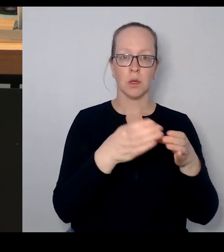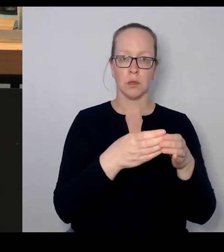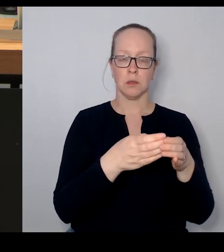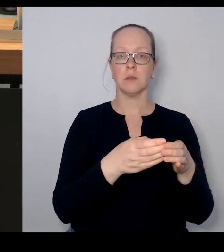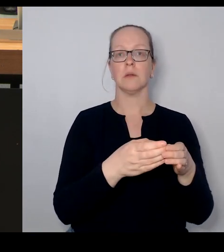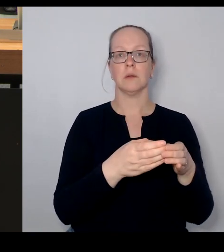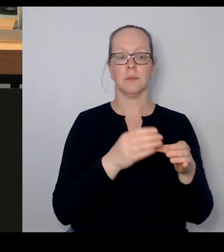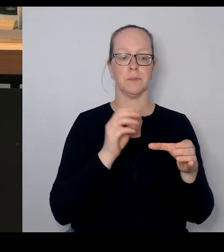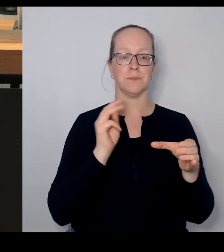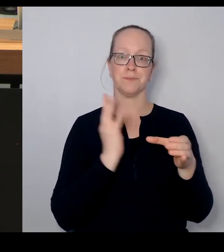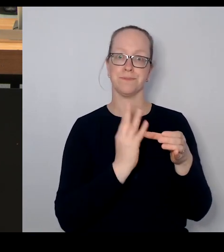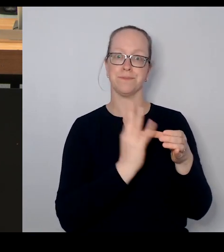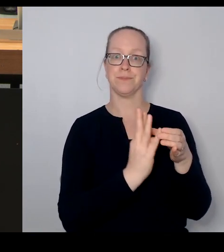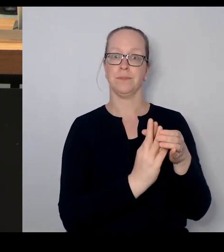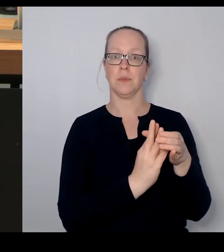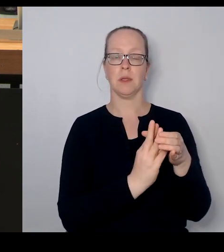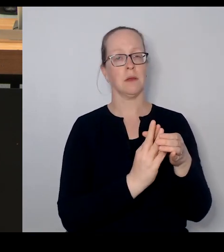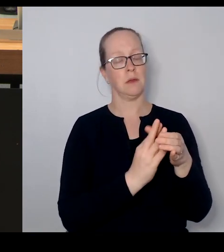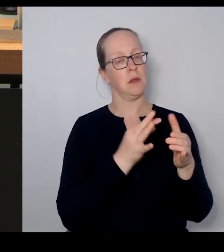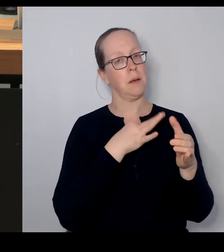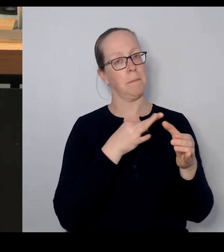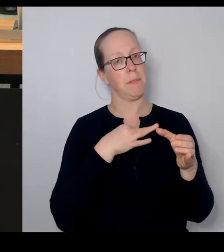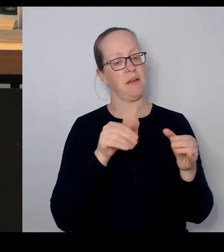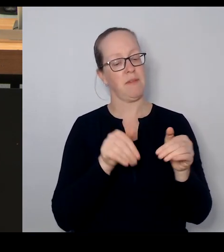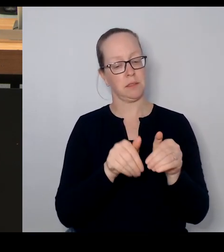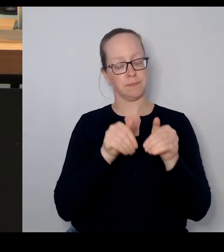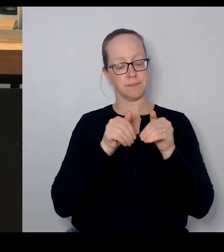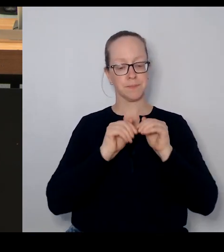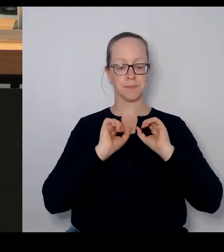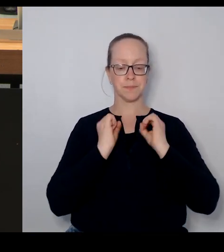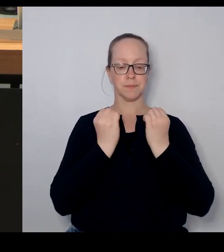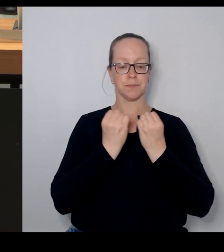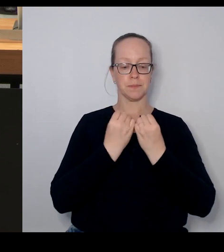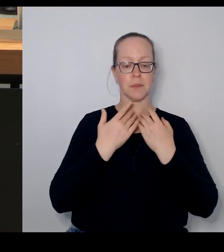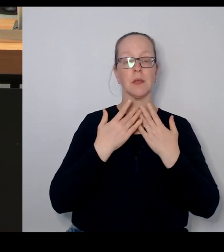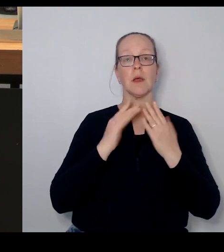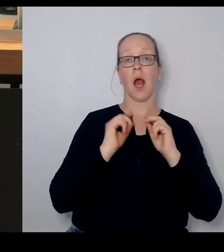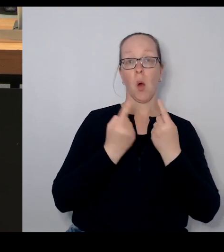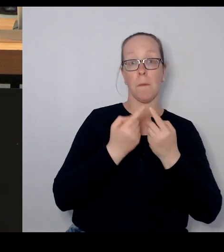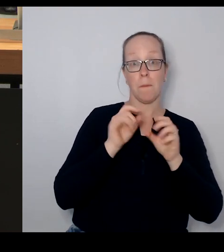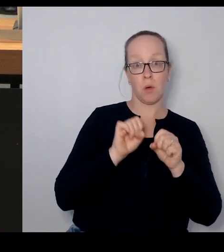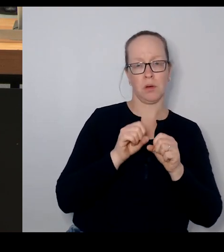Was für Menschen so wichtig ist, und das wollen sie denen verweigern. Erbärmlich